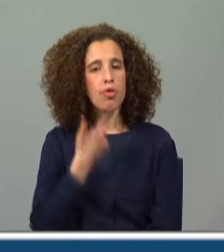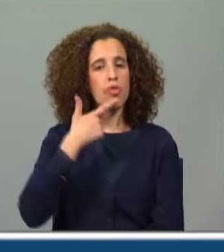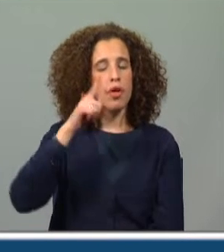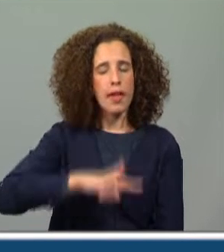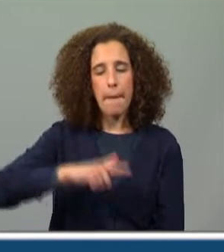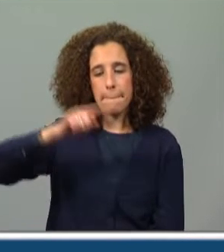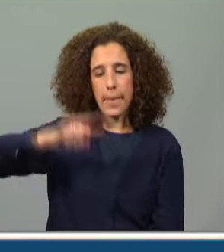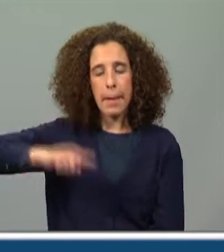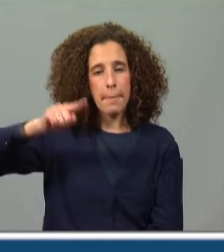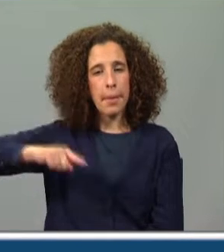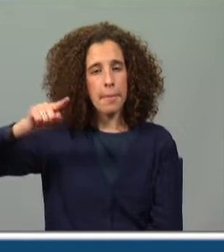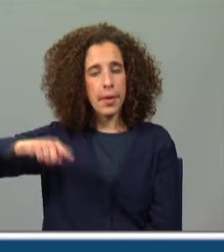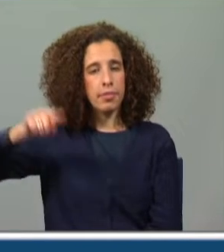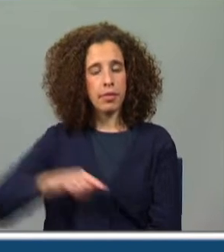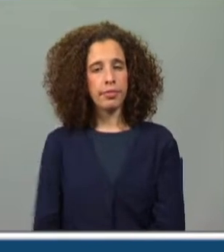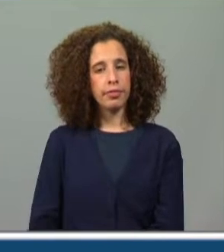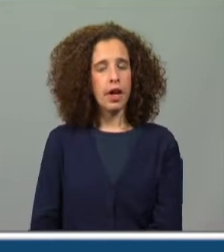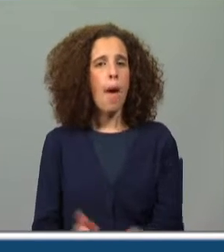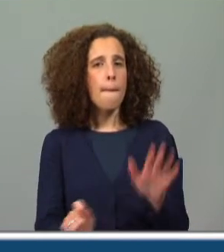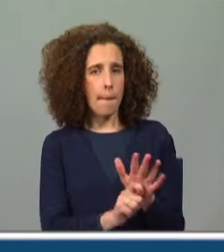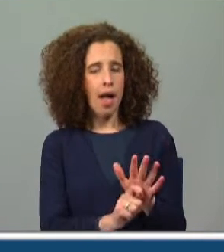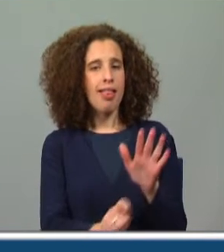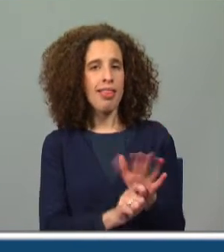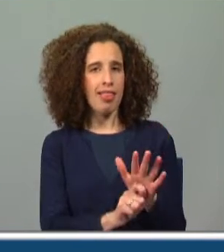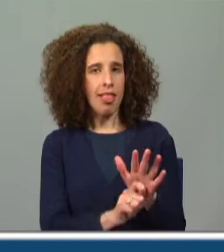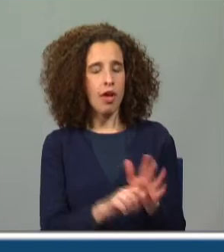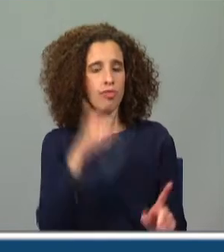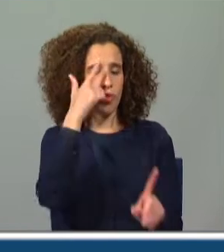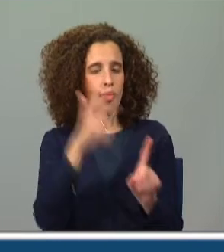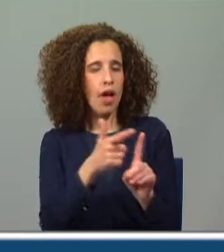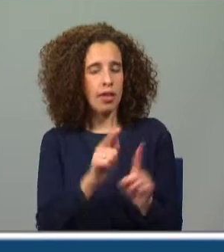repetição que não é inocente que é intencional desta expressão no dia 重複它不是無辜的當天故意這樣表達